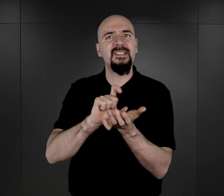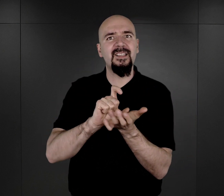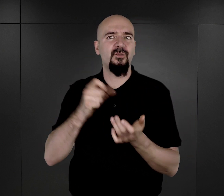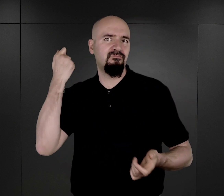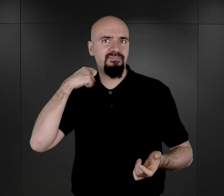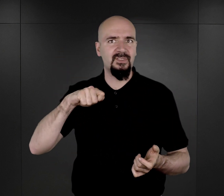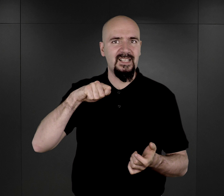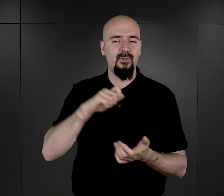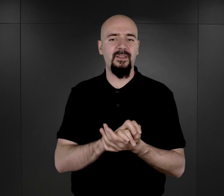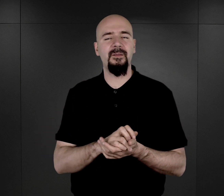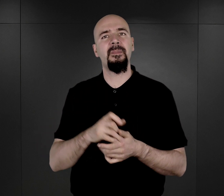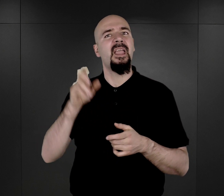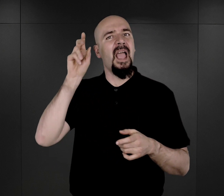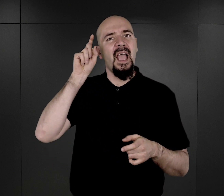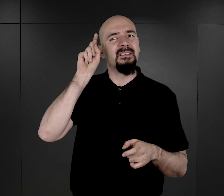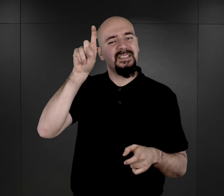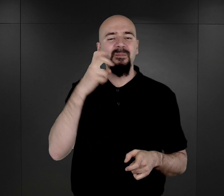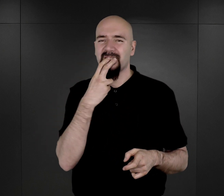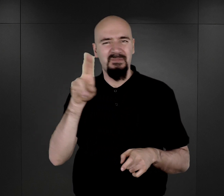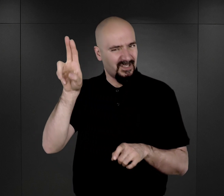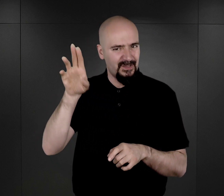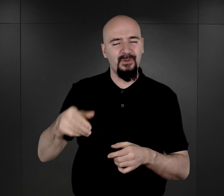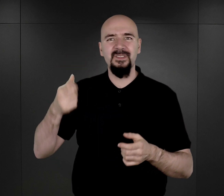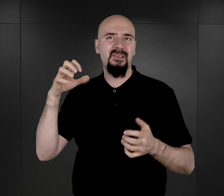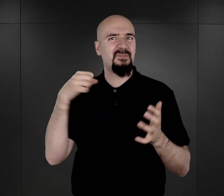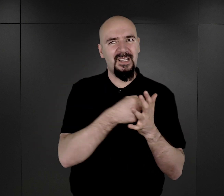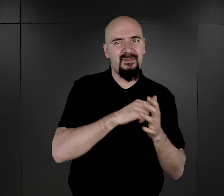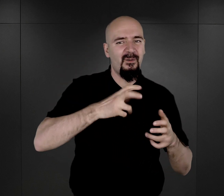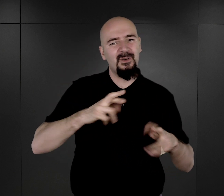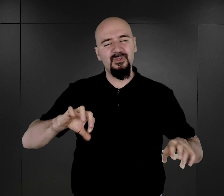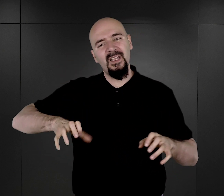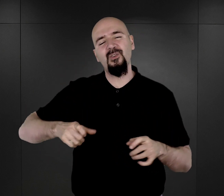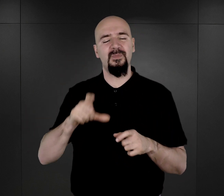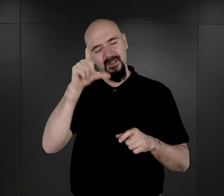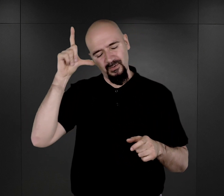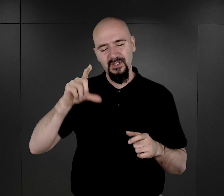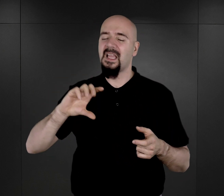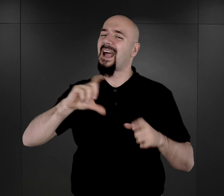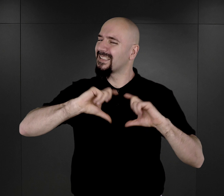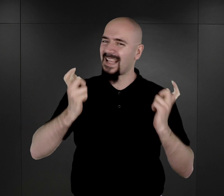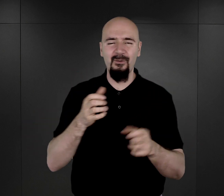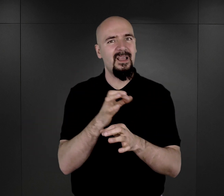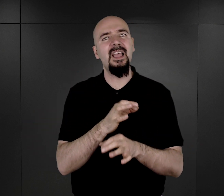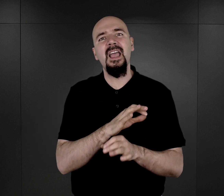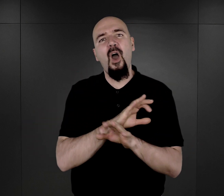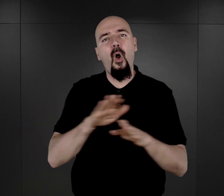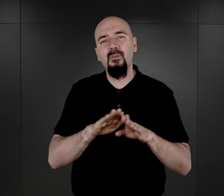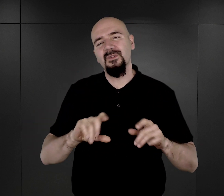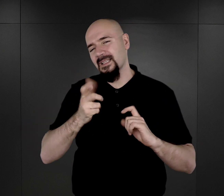Nazistowskie Niemcy prześladowały w nim różne grupy ludzi, a kompleks obozowy nieustannie rozbudowywano i przekształcano.